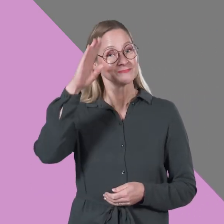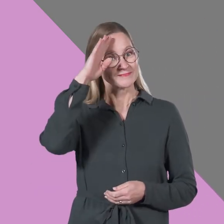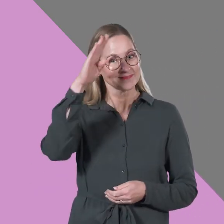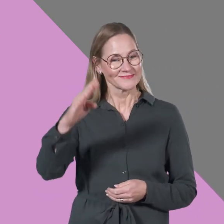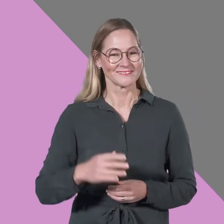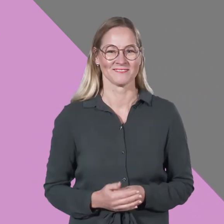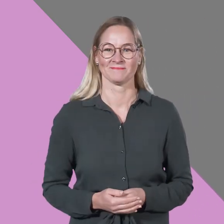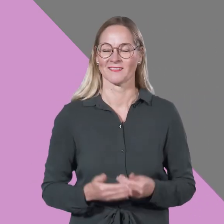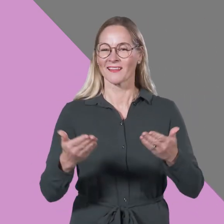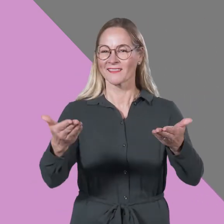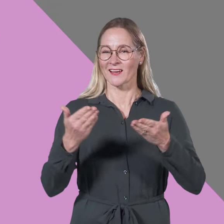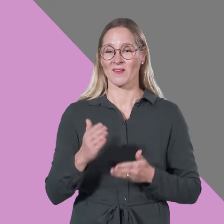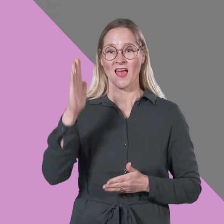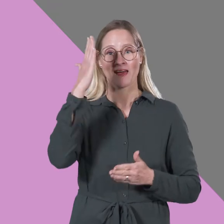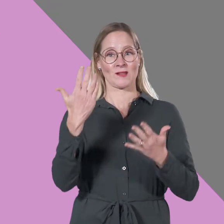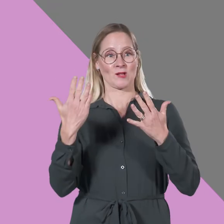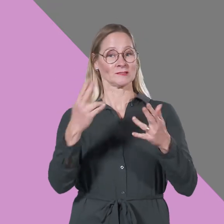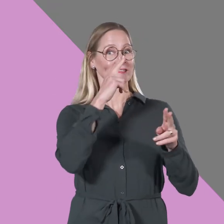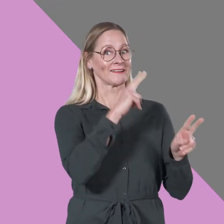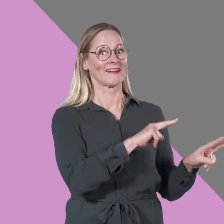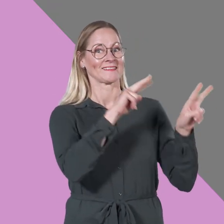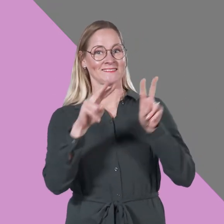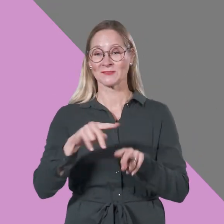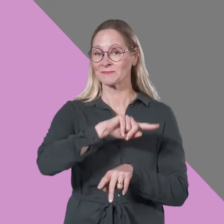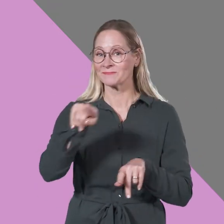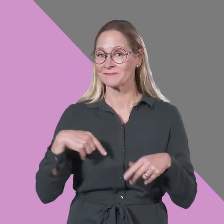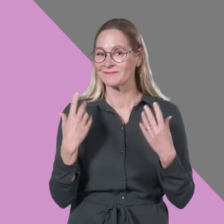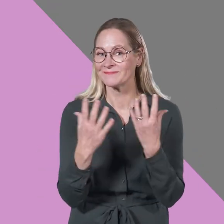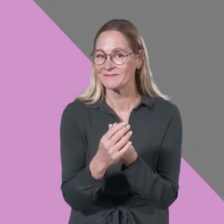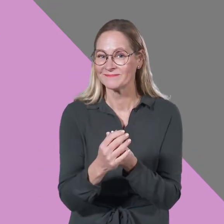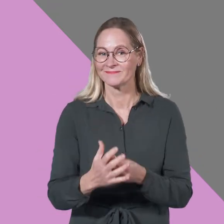Hei, ja tervetuloa ajankohtaiskatsauksemme pariin!